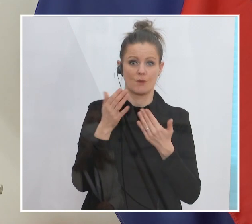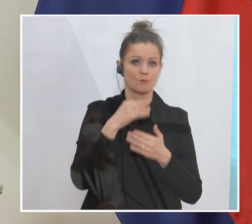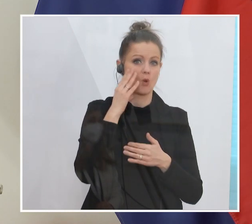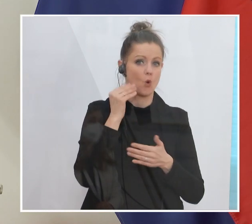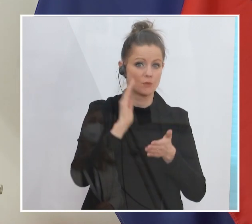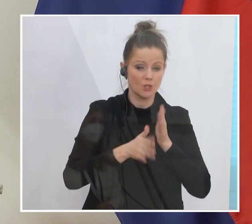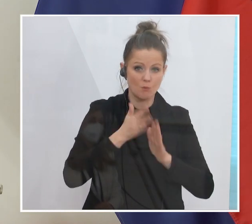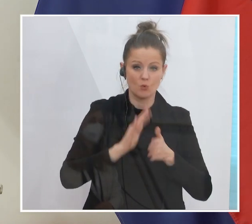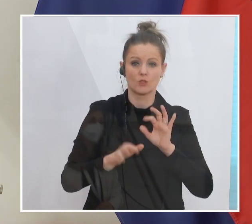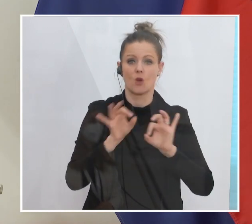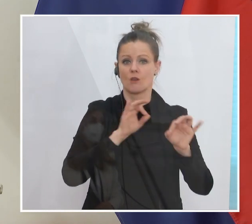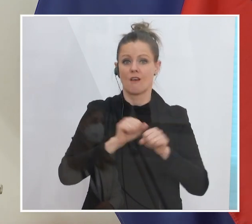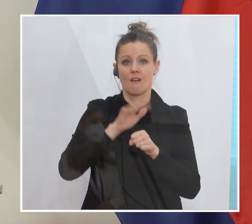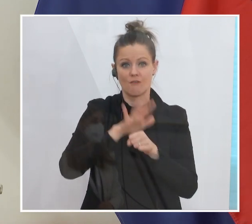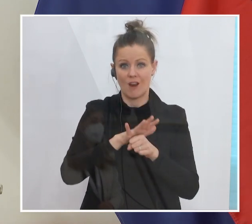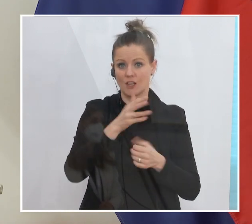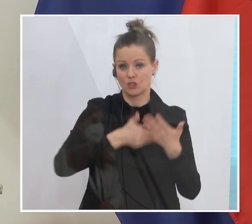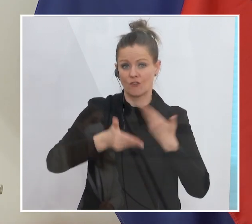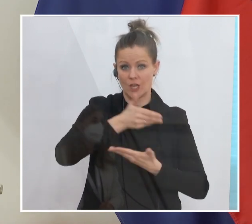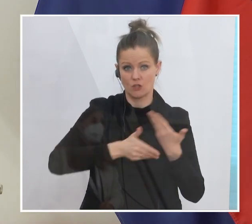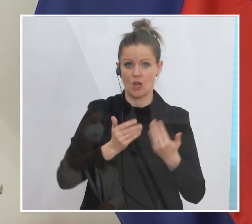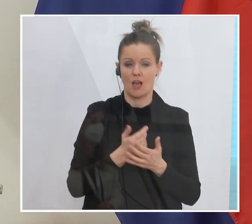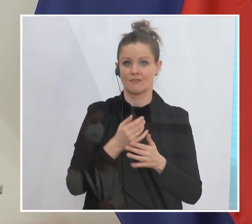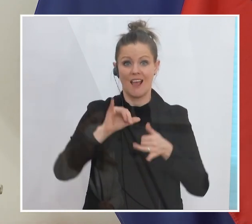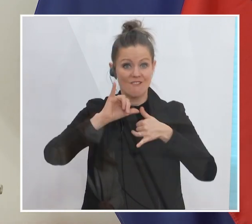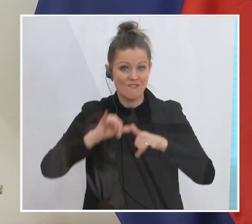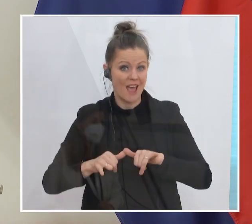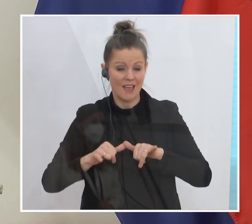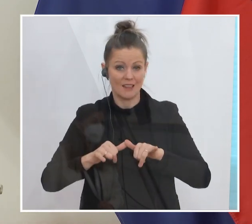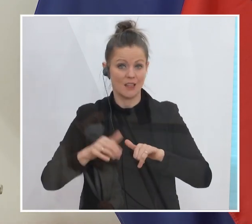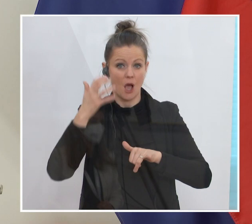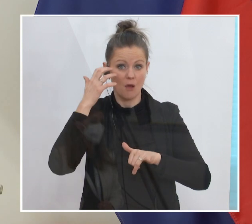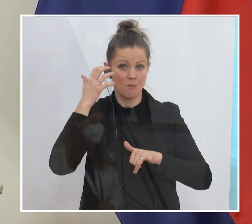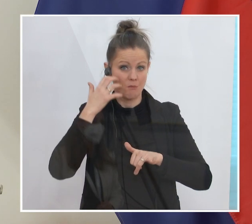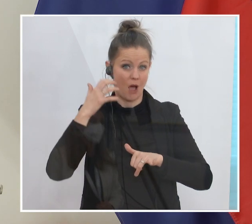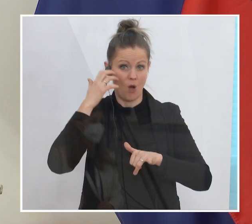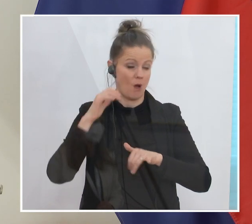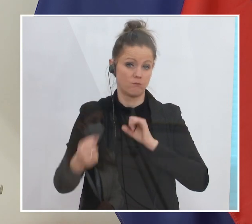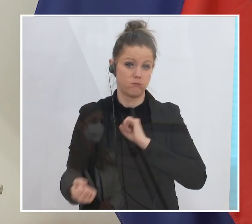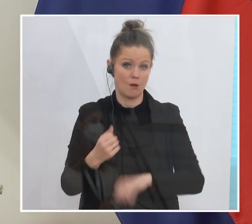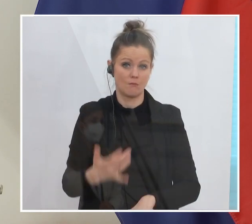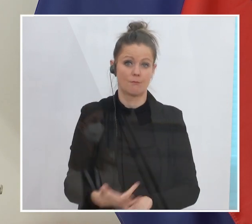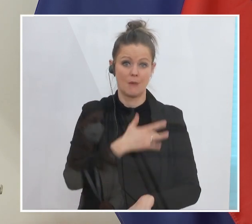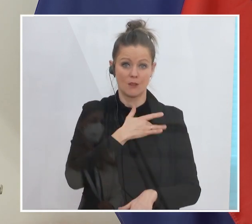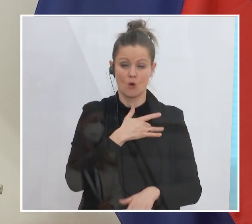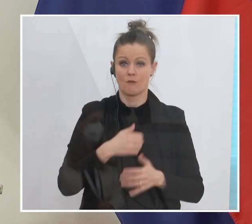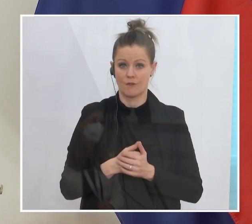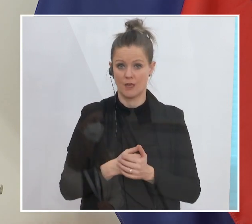die gesamte Fleischwirtschaft. Der Weinbau ist ganz massiv betroffen eben auch von der Schließung